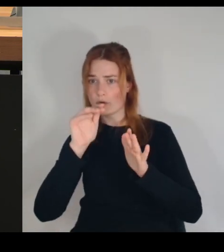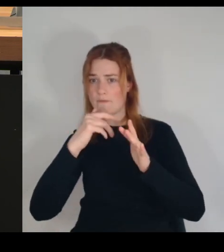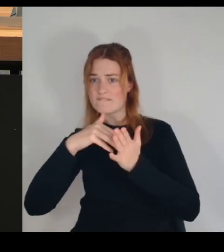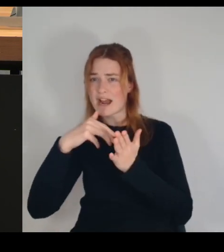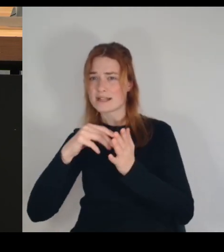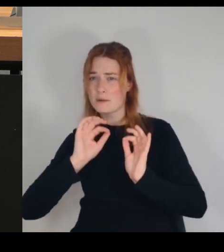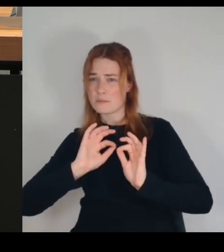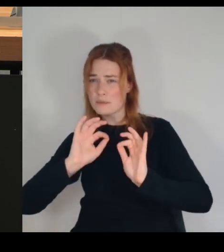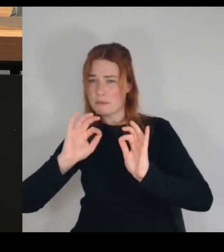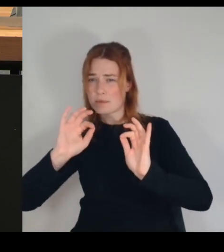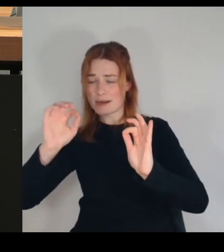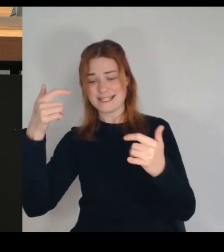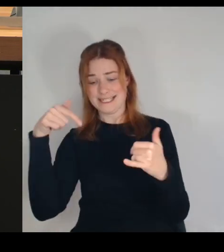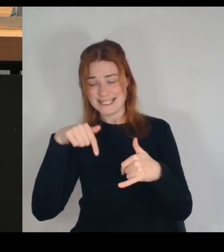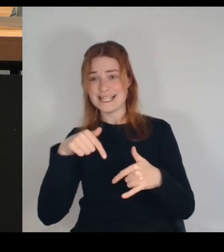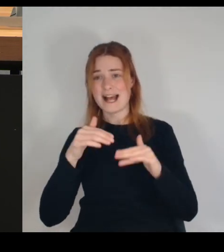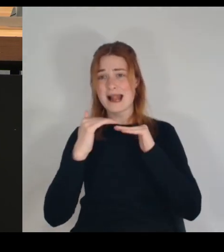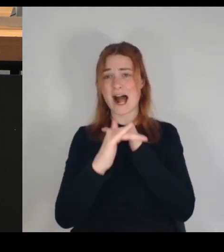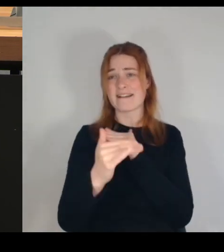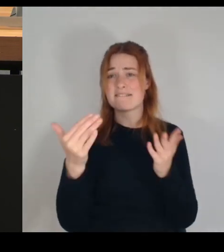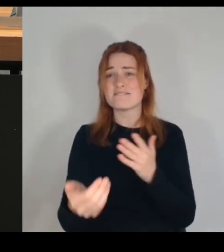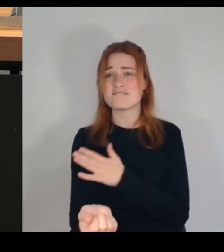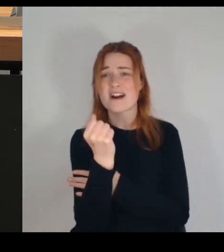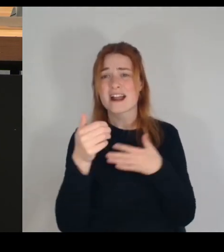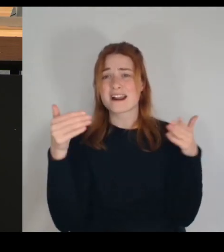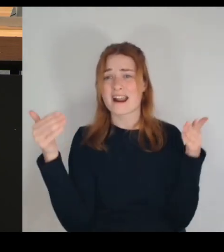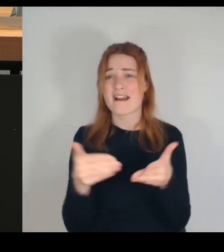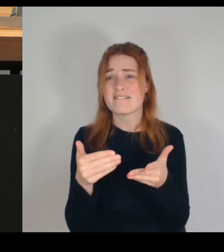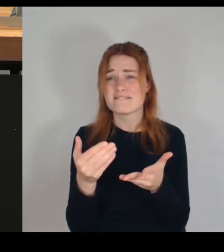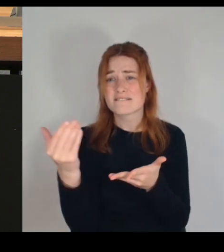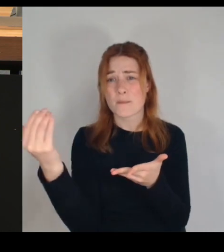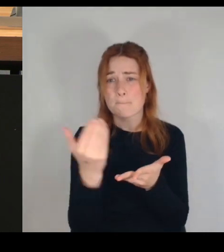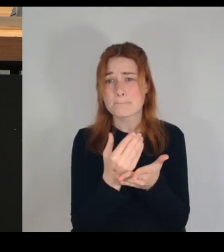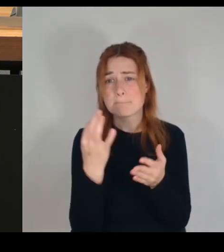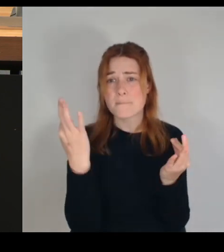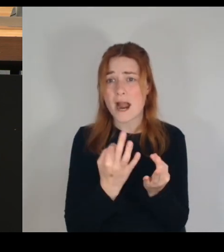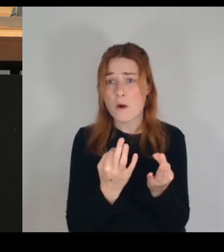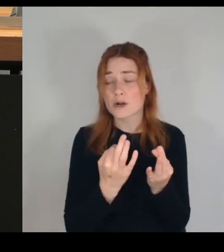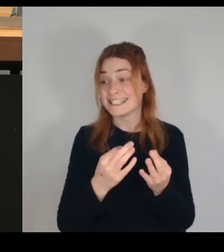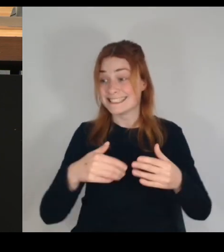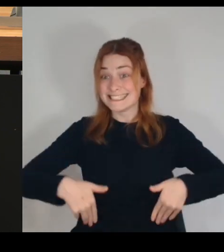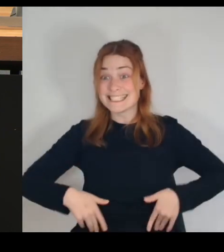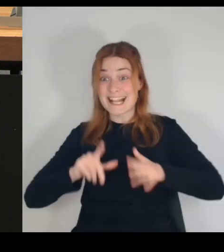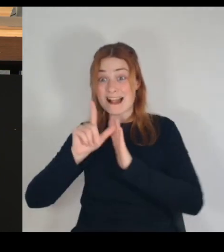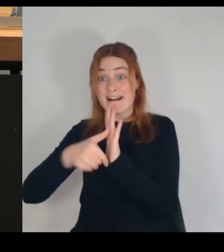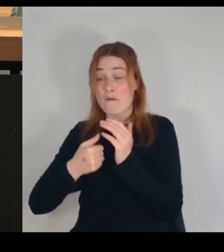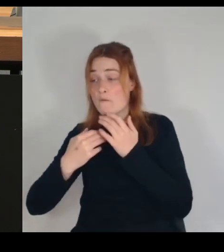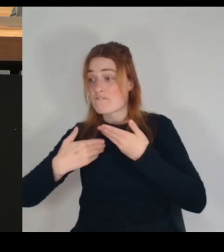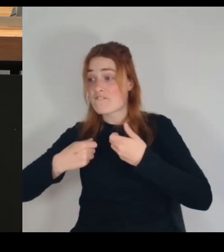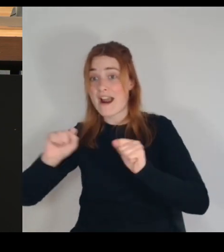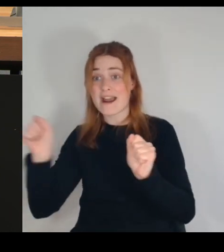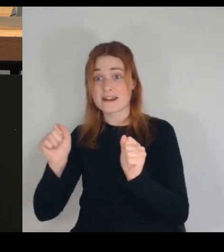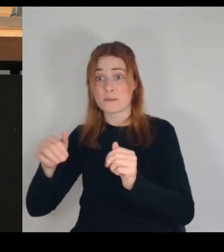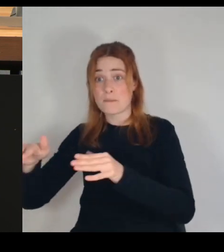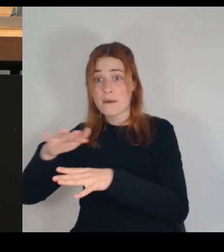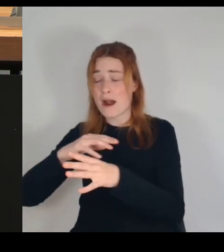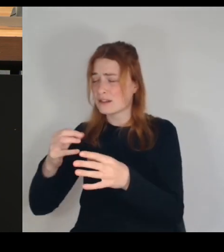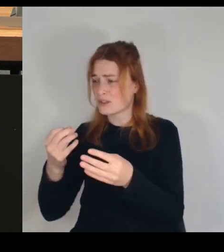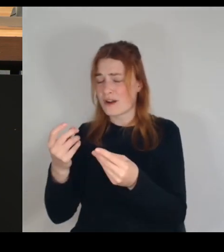Dienstleistungen auf dem freien Markt zu bekommen. Und wenn unter welchen teilweise schwierigen Voraussetzungen das gegeben ist. Das dürfen wir nicht vergessen und